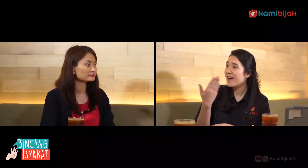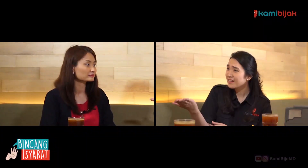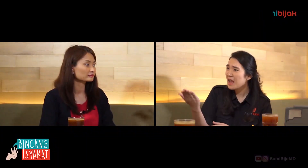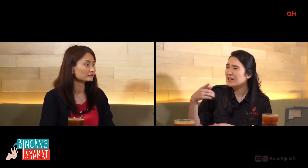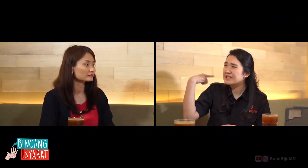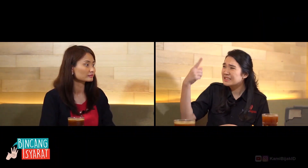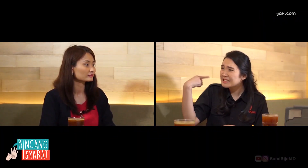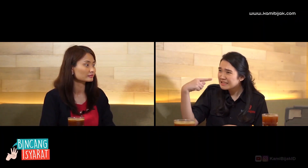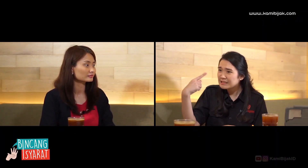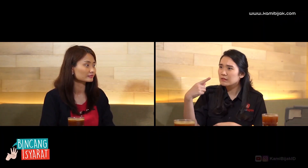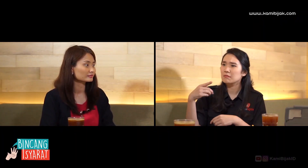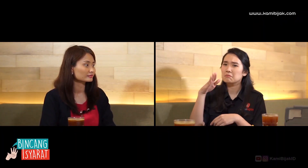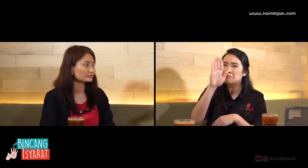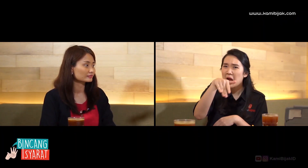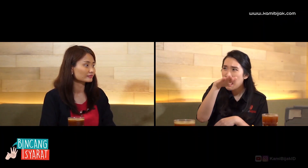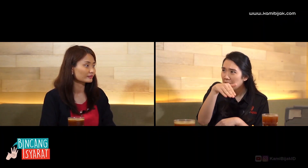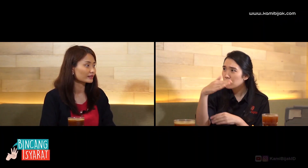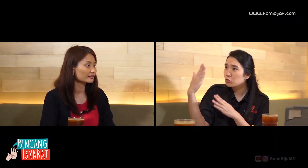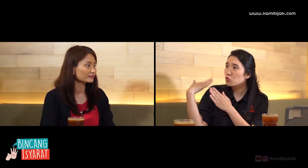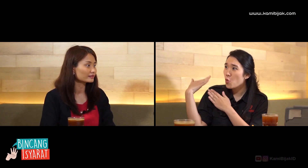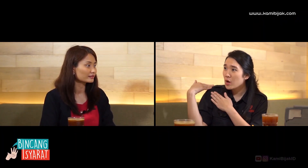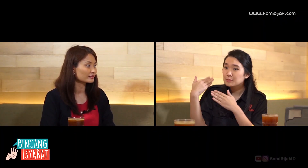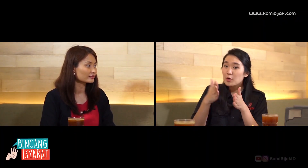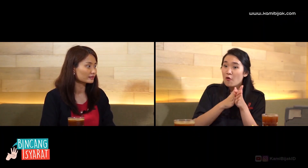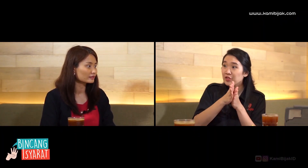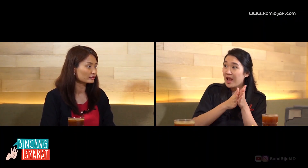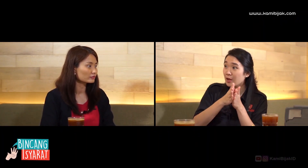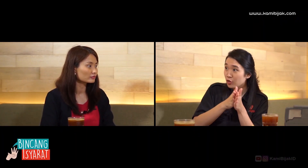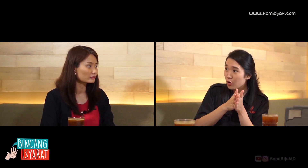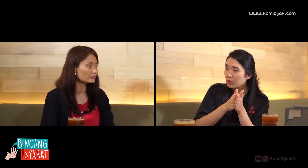Sering dipanggil untuk tugas motivator.